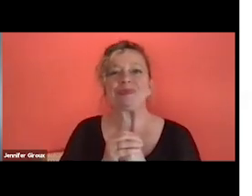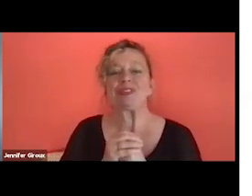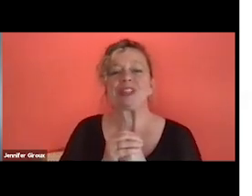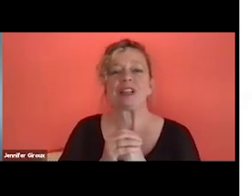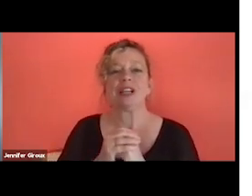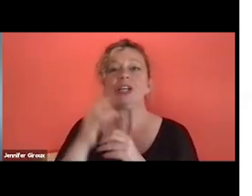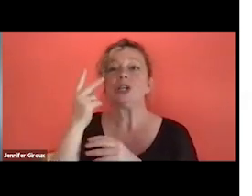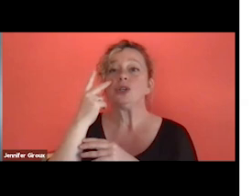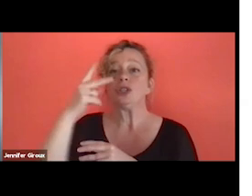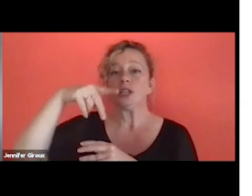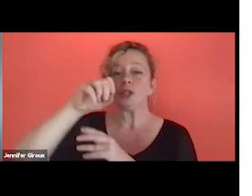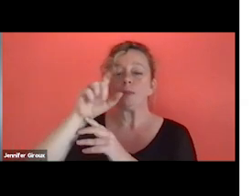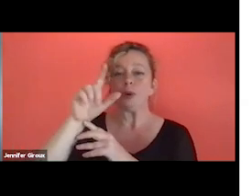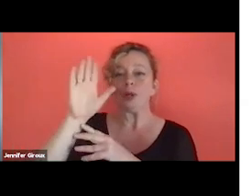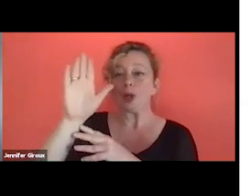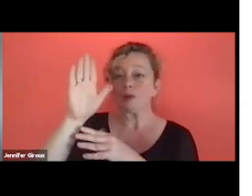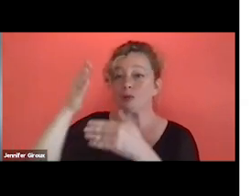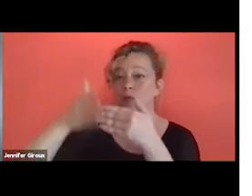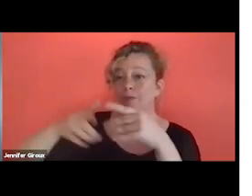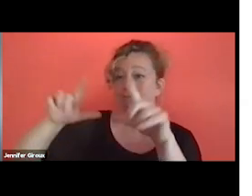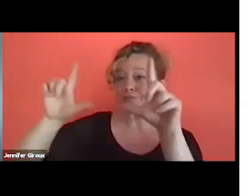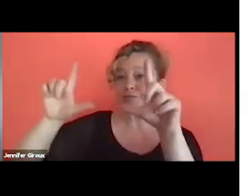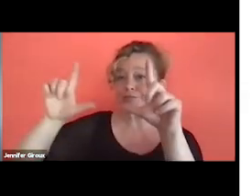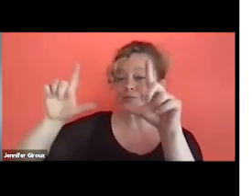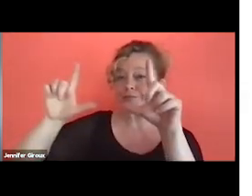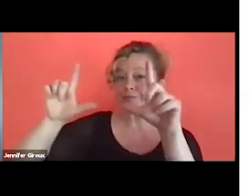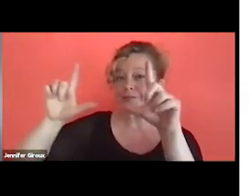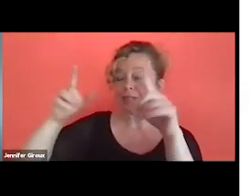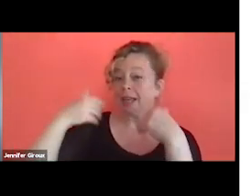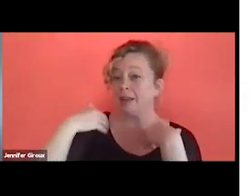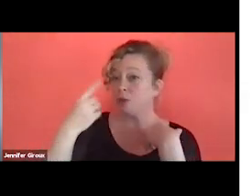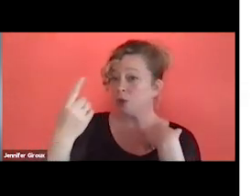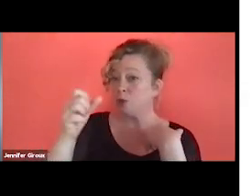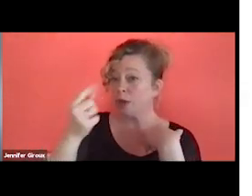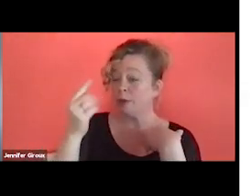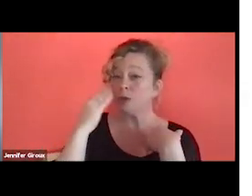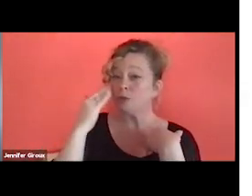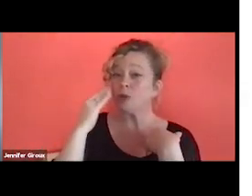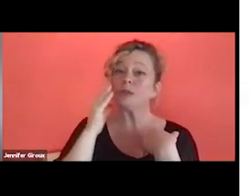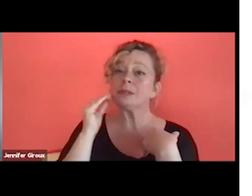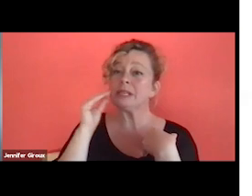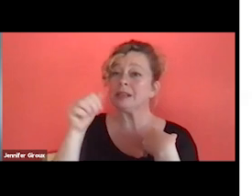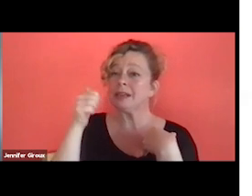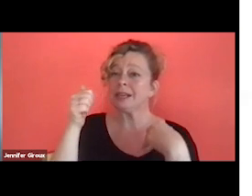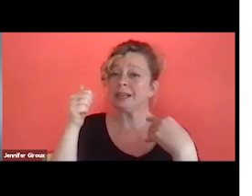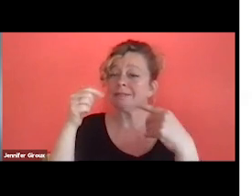Entonces, deberían ver la encuesta al final, "¿Usted o alguien que conoce ha experimentado algún síntoma de salud conductual adverso